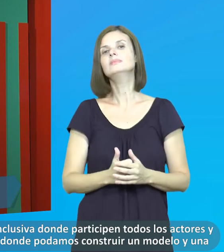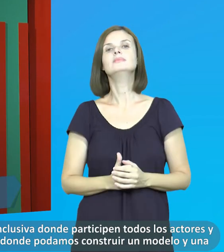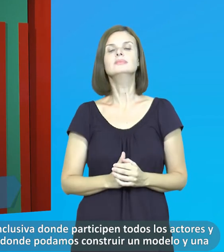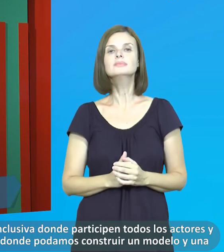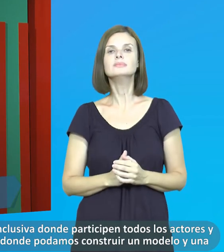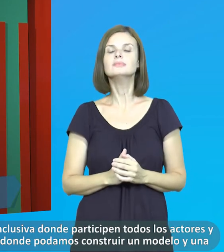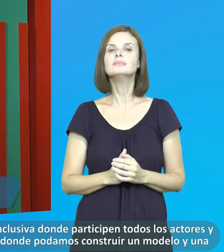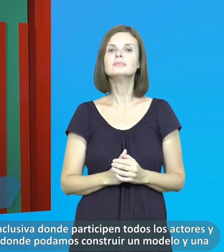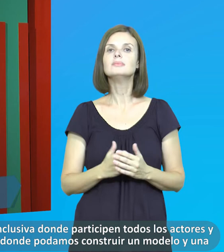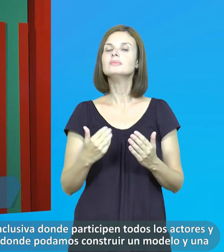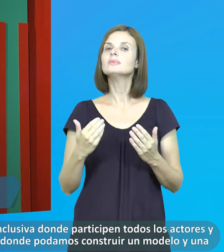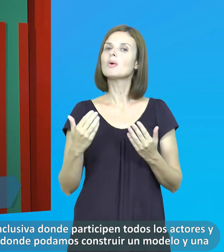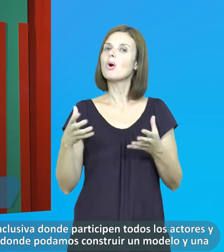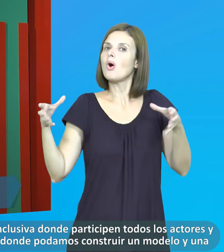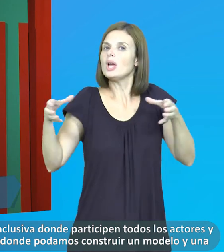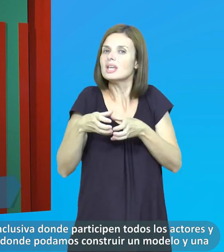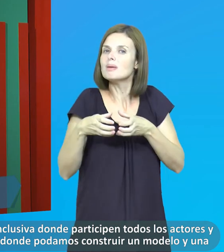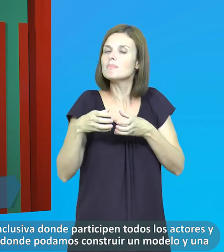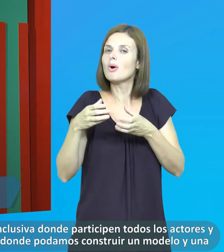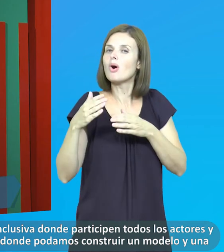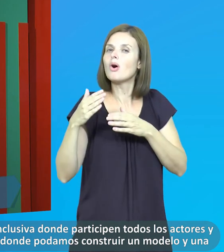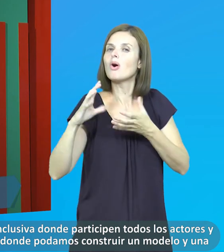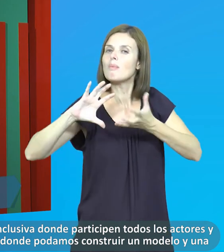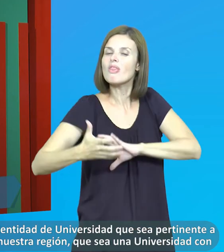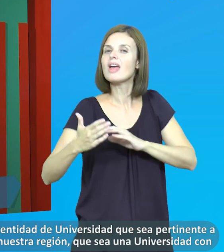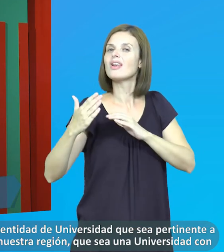y donde podamos construir uno modelo y una identidad